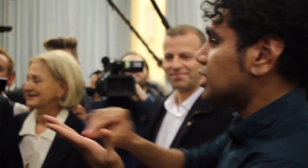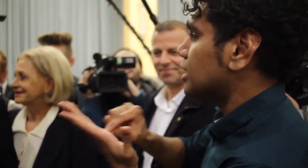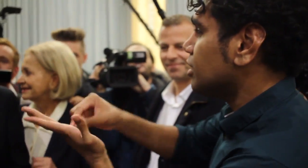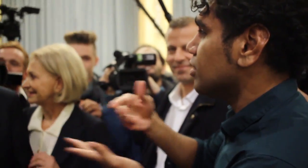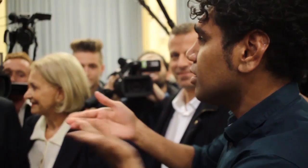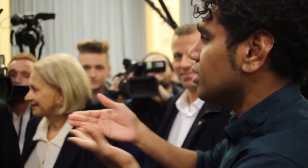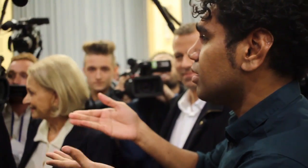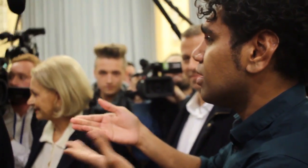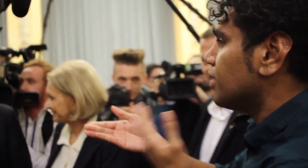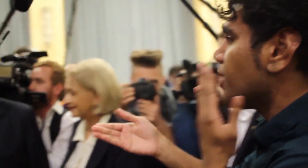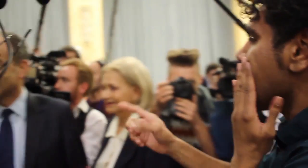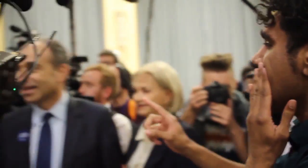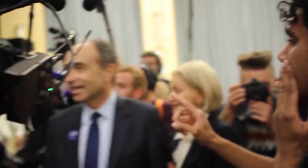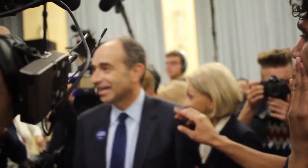Nous pouvons échanger par écrit ?